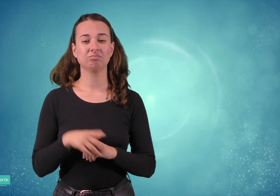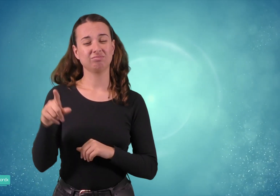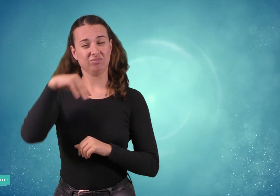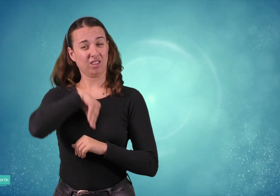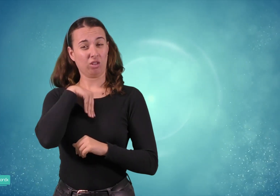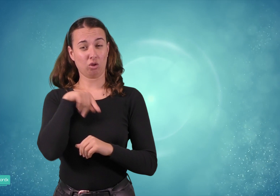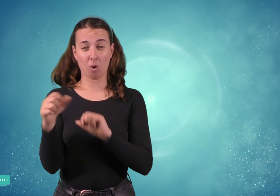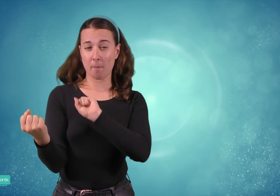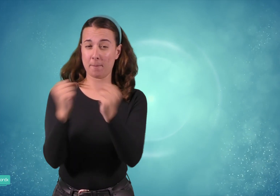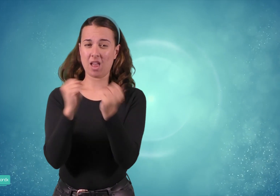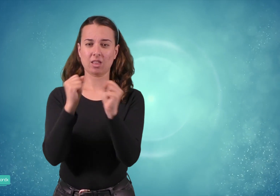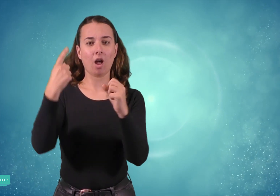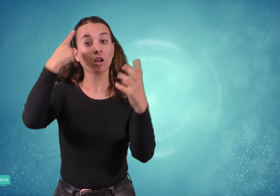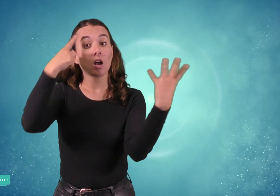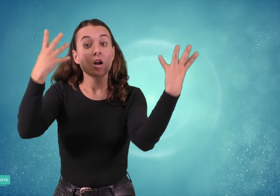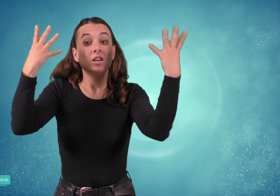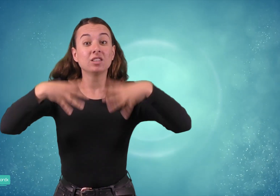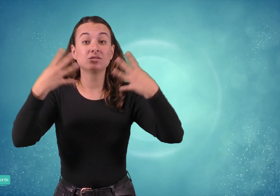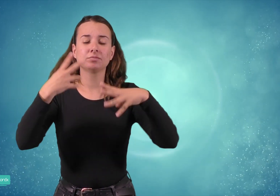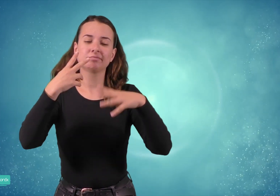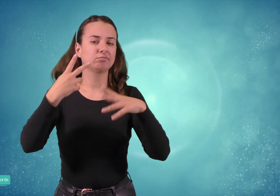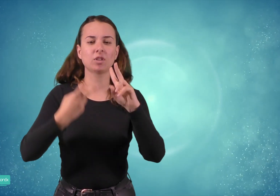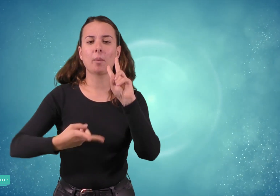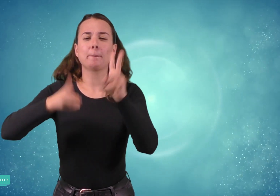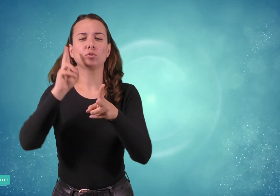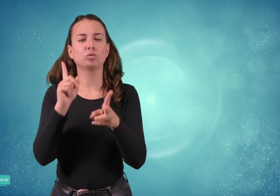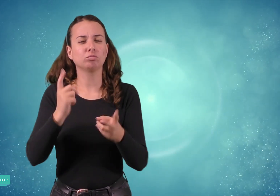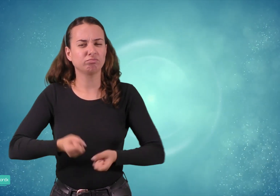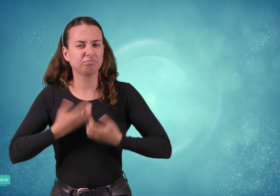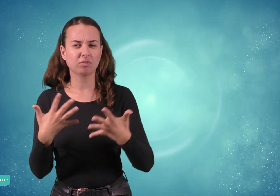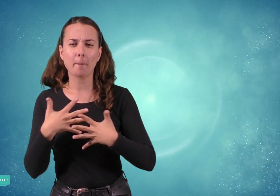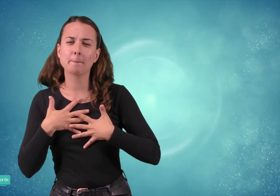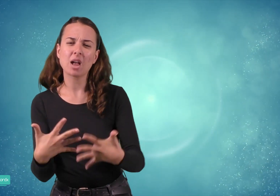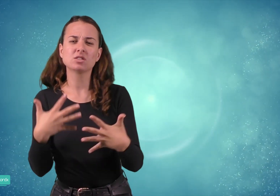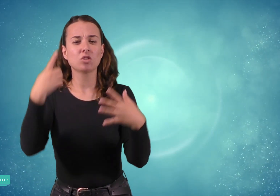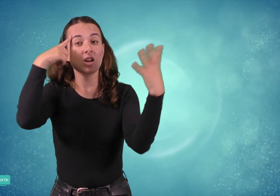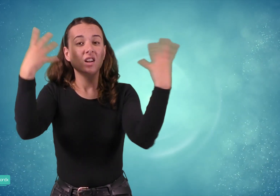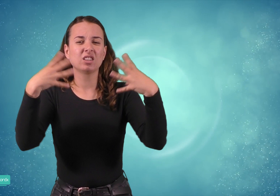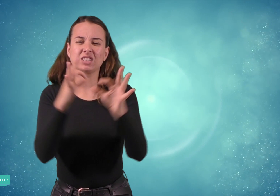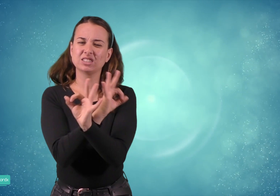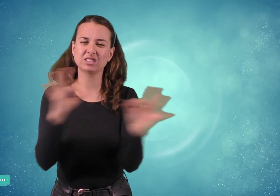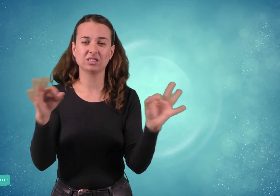Da questa battaglia interiore, in cui il raziocinio lascia sempre più spazio a passione e irrazionalità,